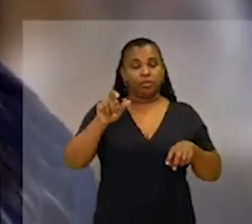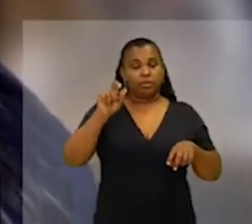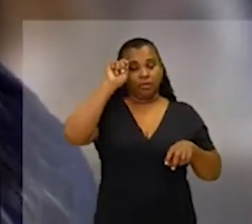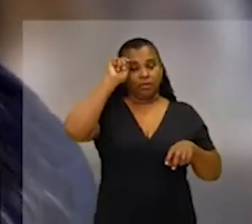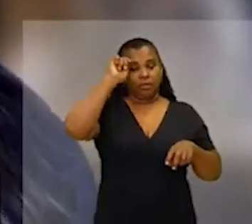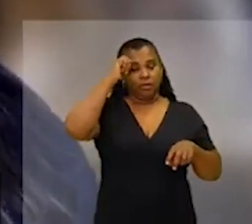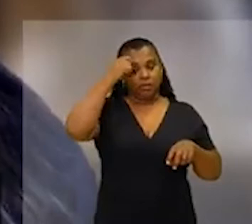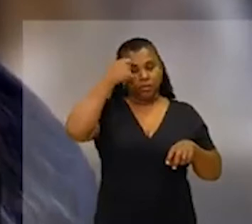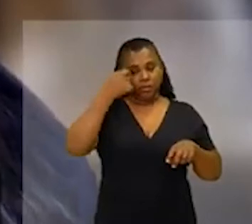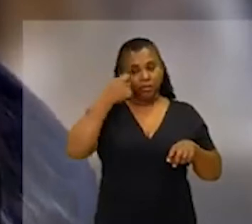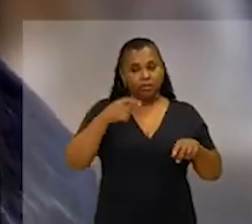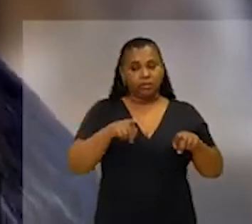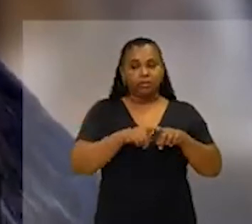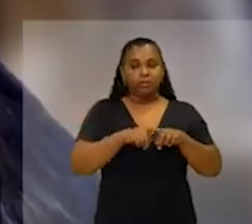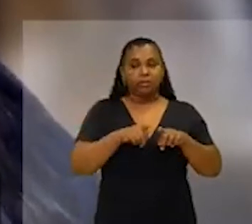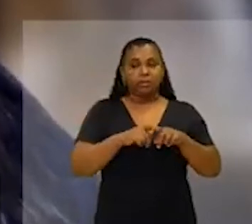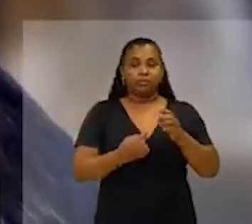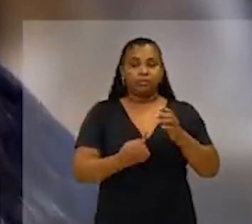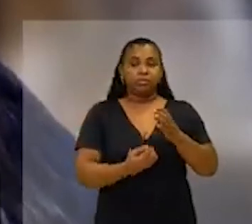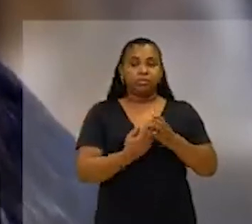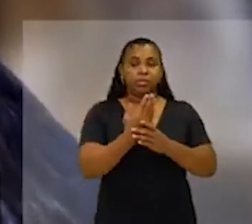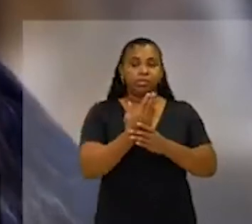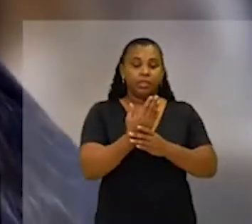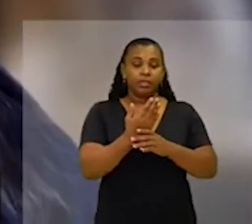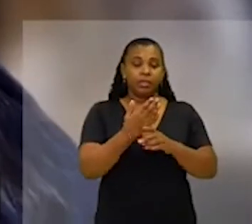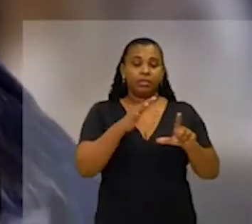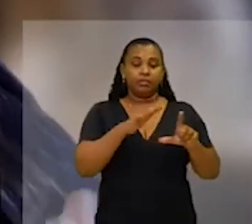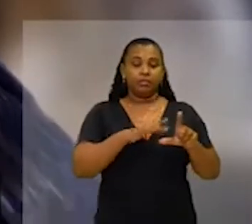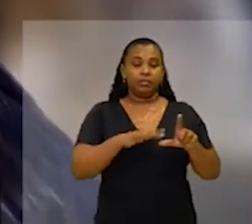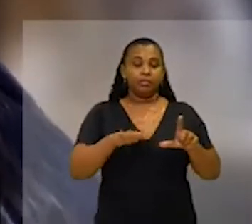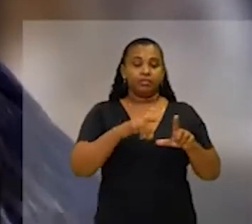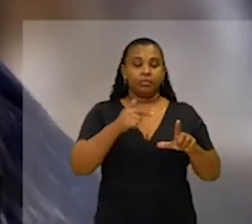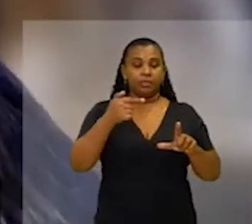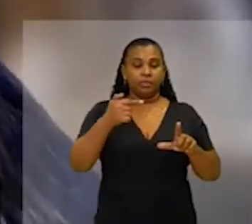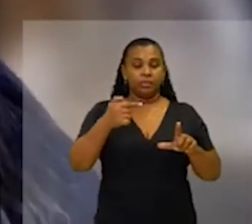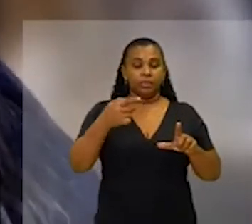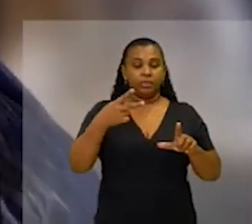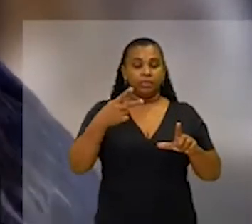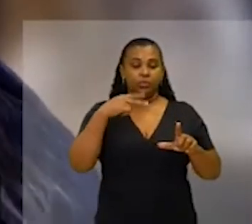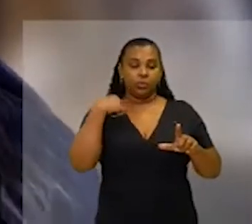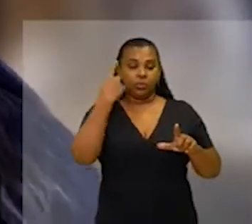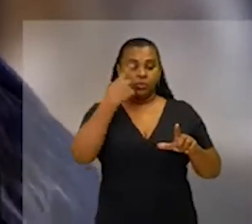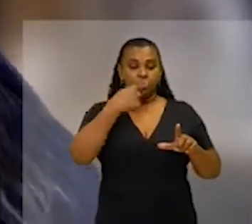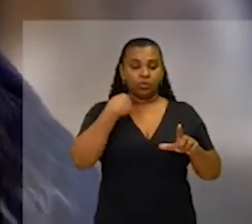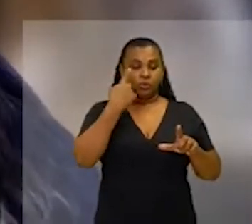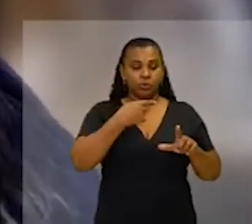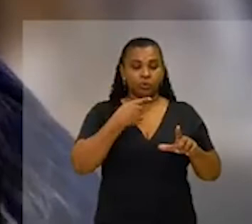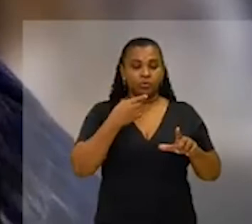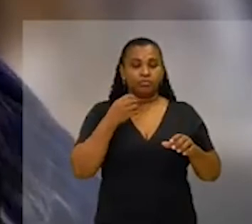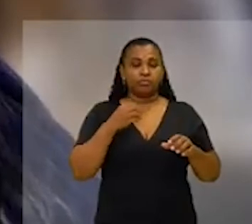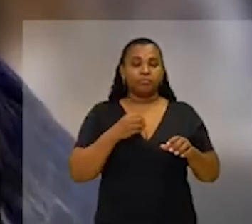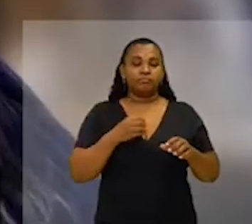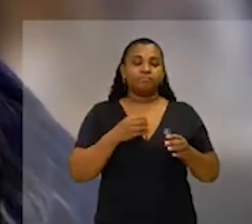idealizadora da plataforma 72 horas foi lançada nas últimas eleições é uma plataforma inédita